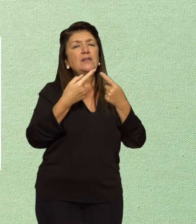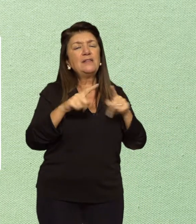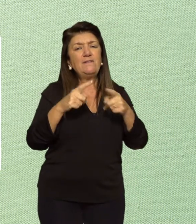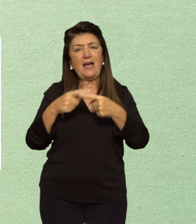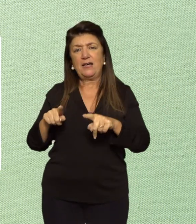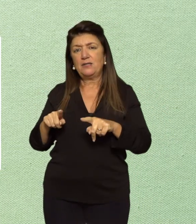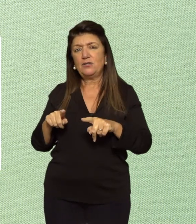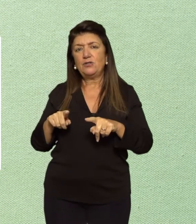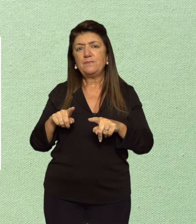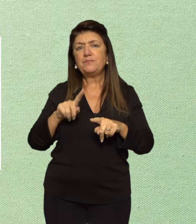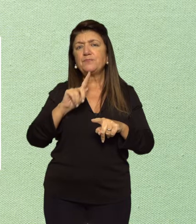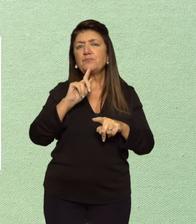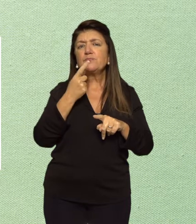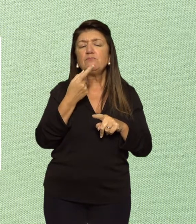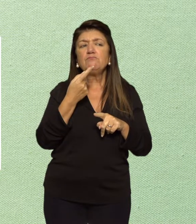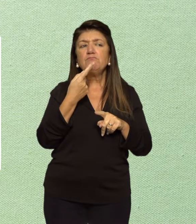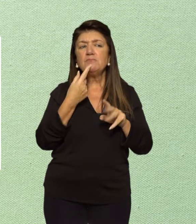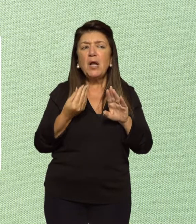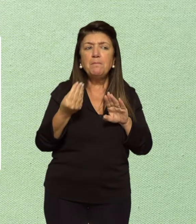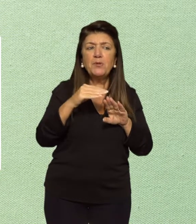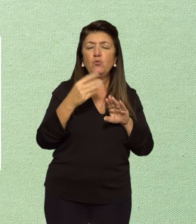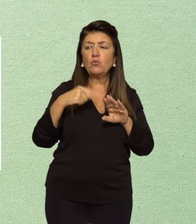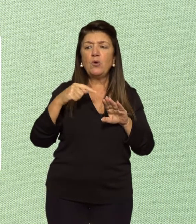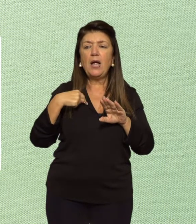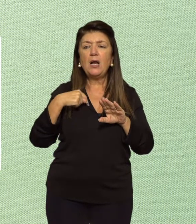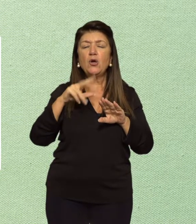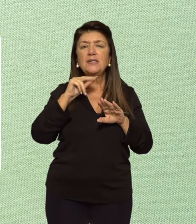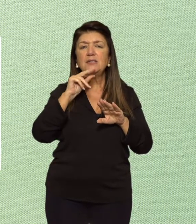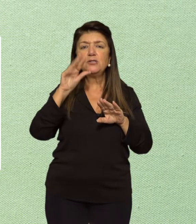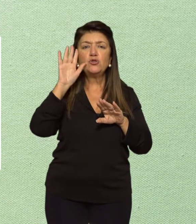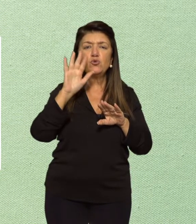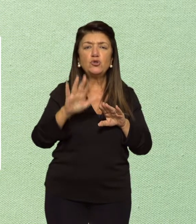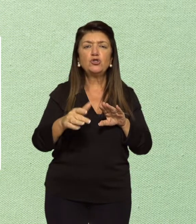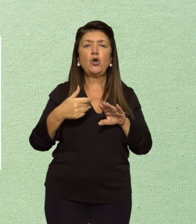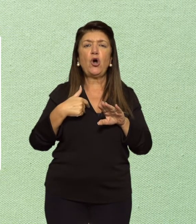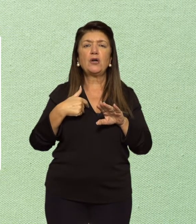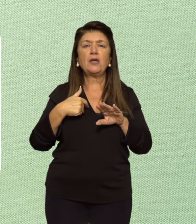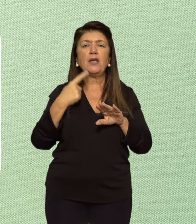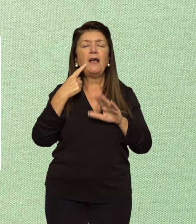quello che ci diciamo e che sentite tutti i giorni, rispetto alle vittime, alla violenza, alla paura,